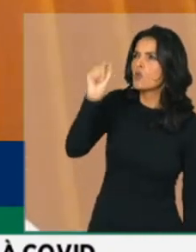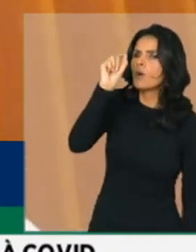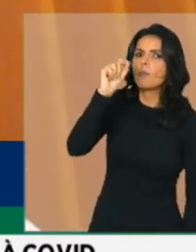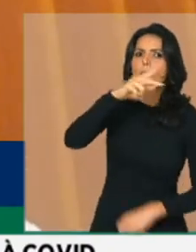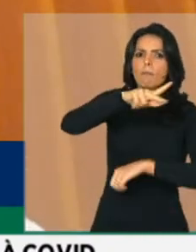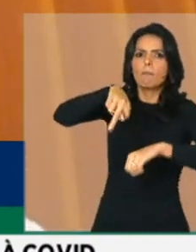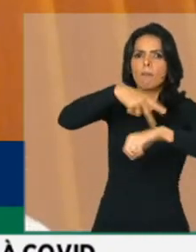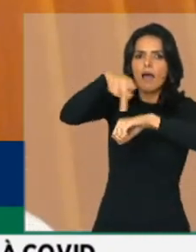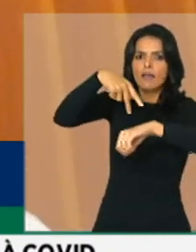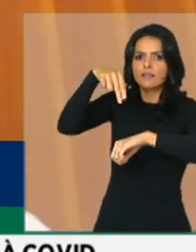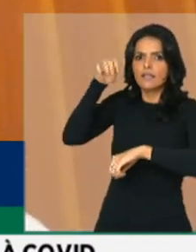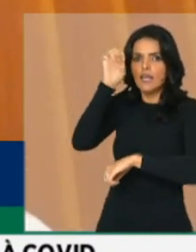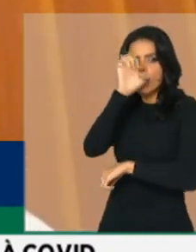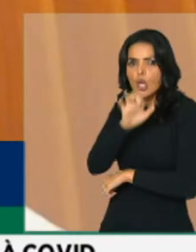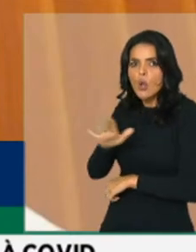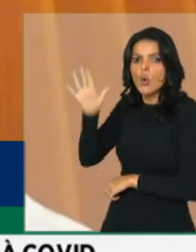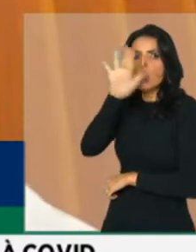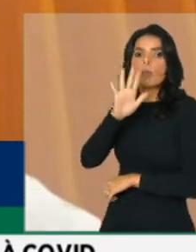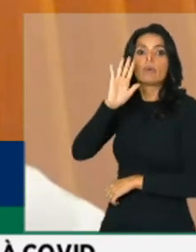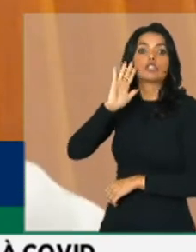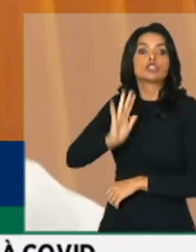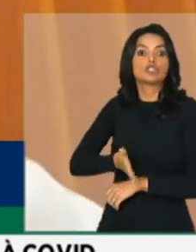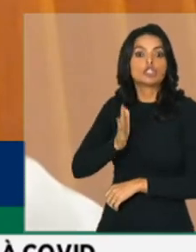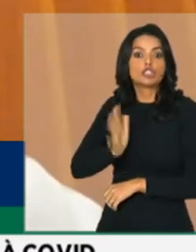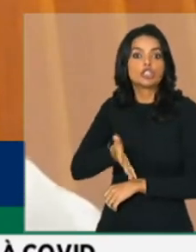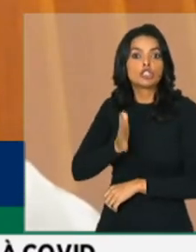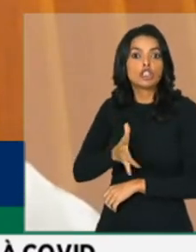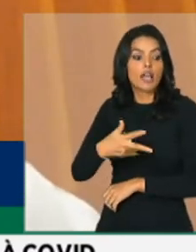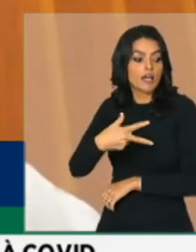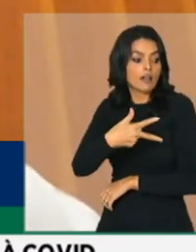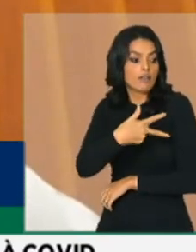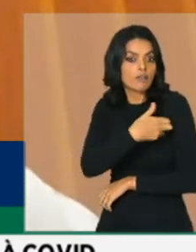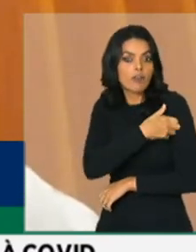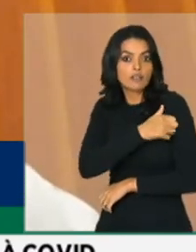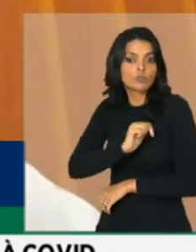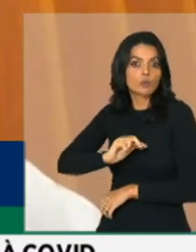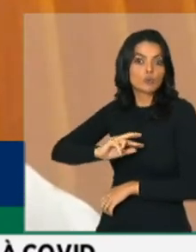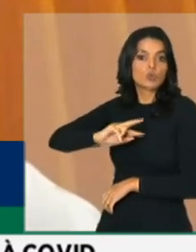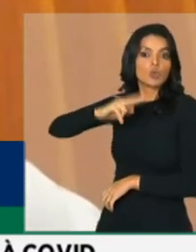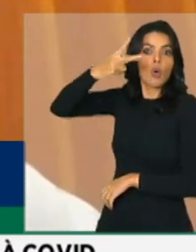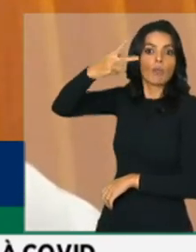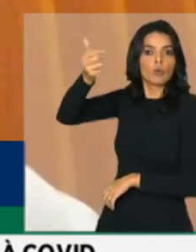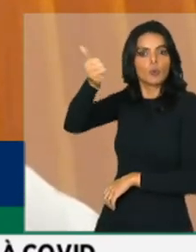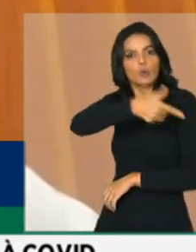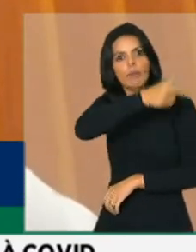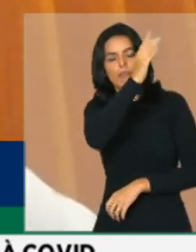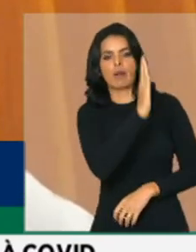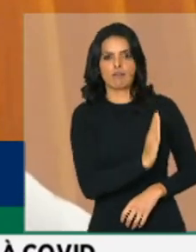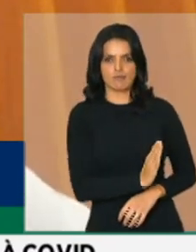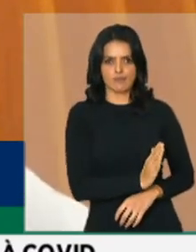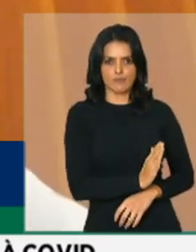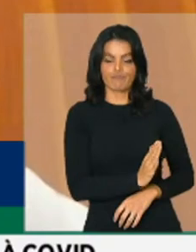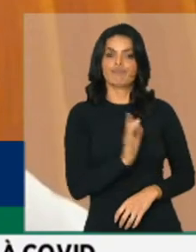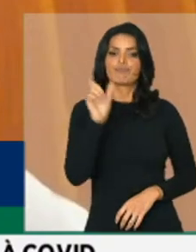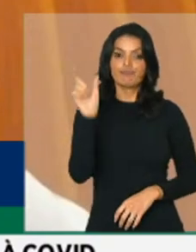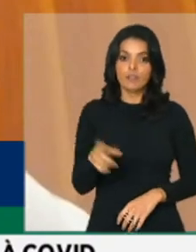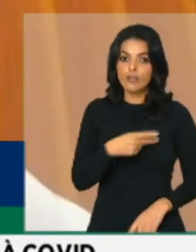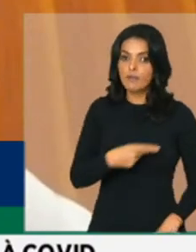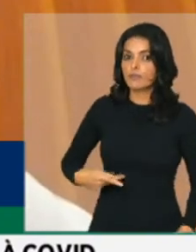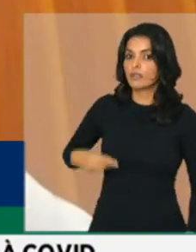CRISE DE FALTA DE VACINAS NO NOSSO PAÍS E PELO APROFUNDAMENTO DA CRISE SANITÁRIA... PELA EXTENSÃO E PELO TAMANHO DAS MORTES QUE O